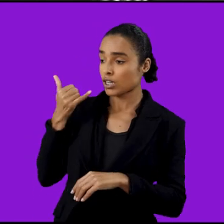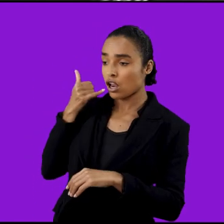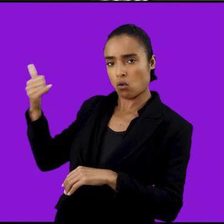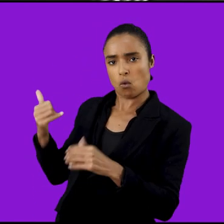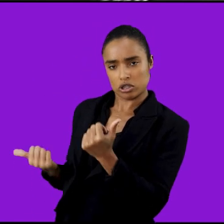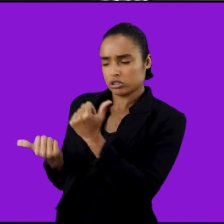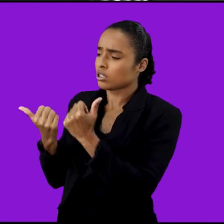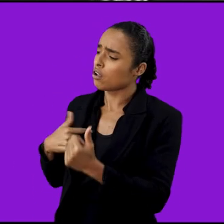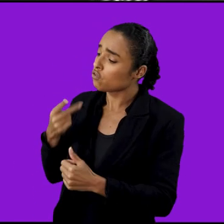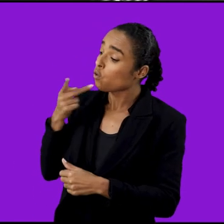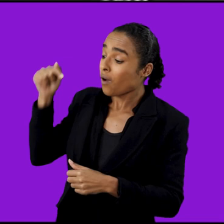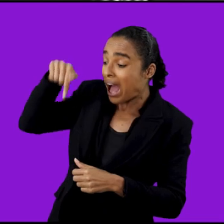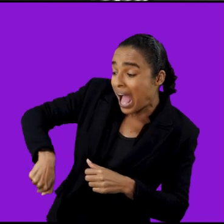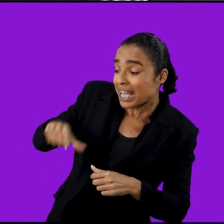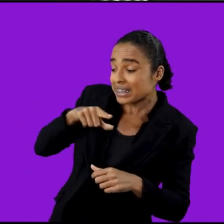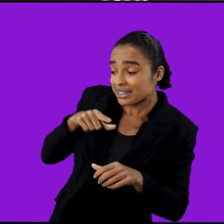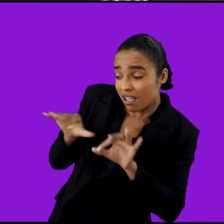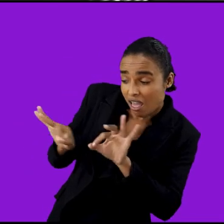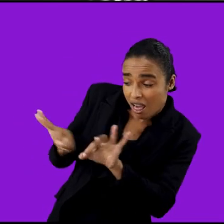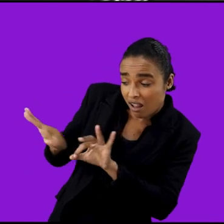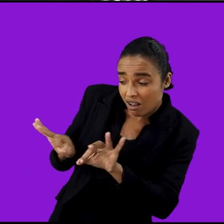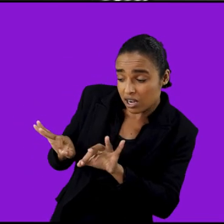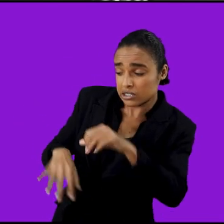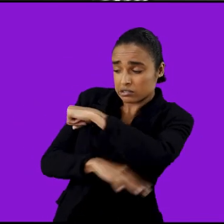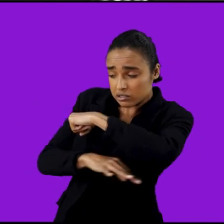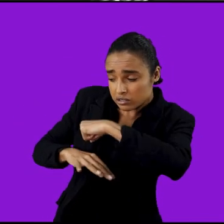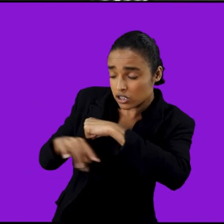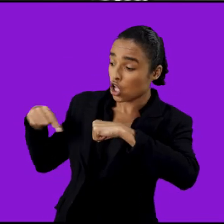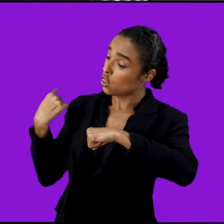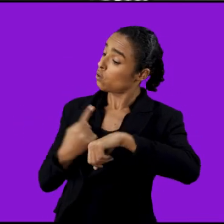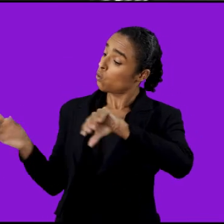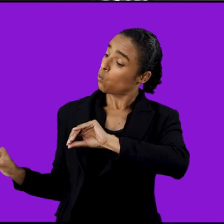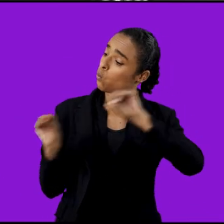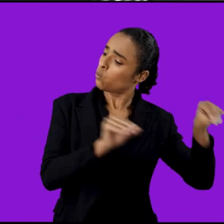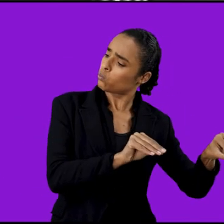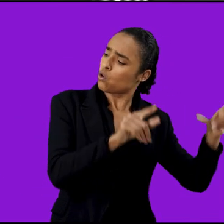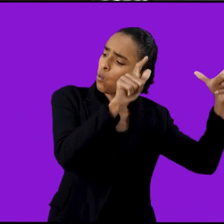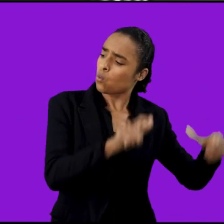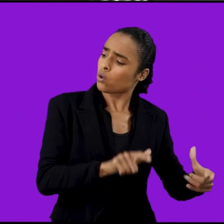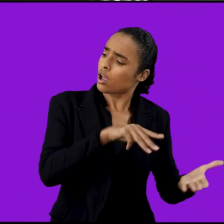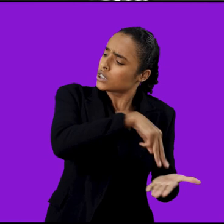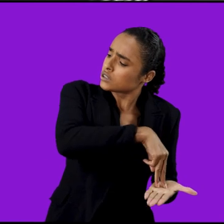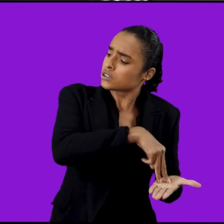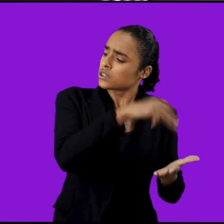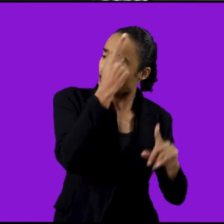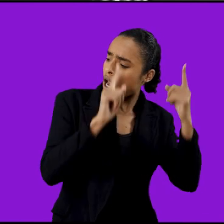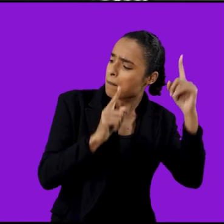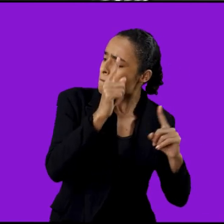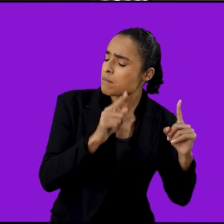vai ter uma reforma aqui e a gente vai alocar vocês lá para o sambódromo, lá pra concentração”.